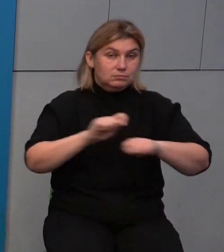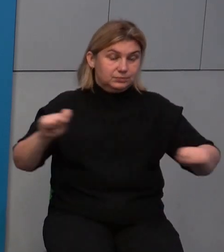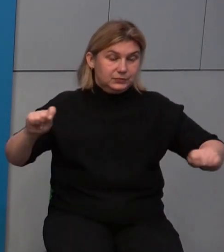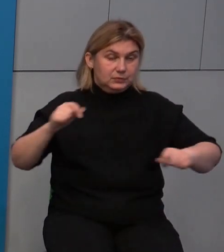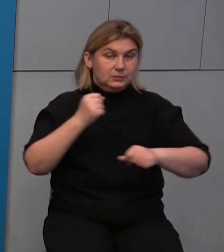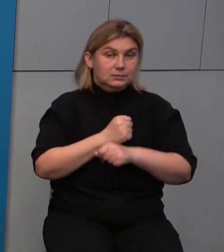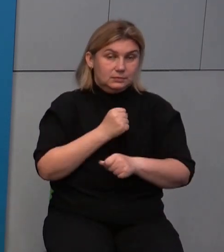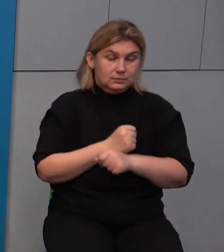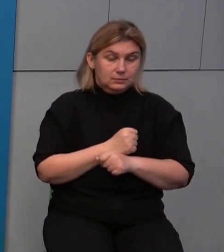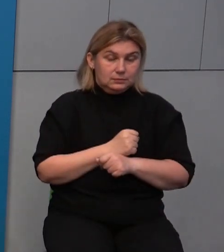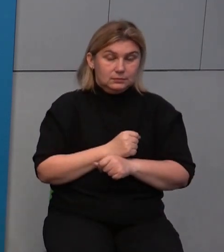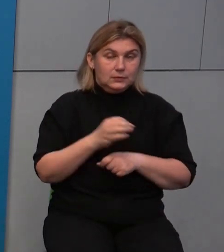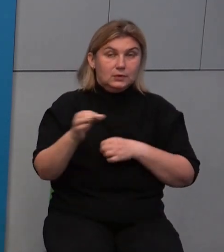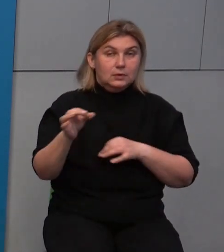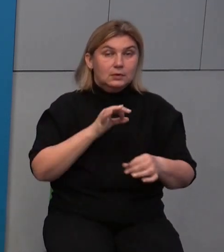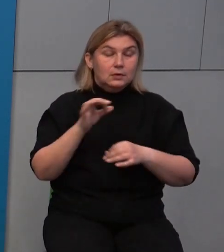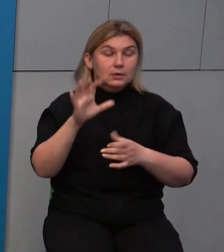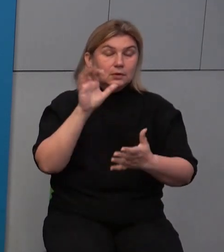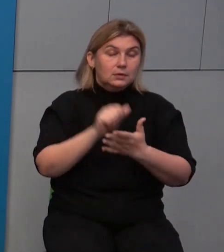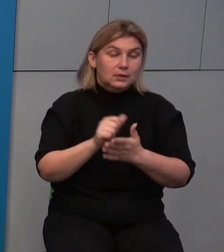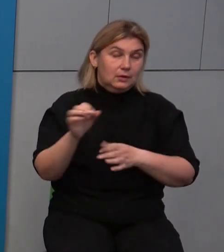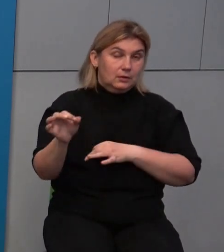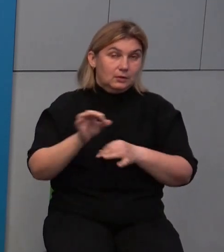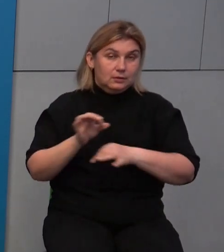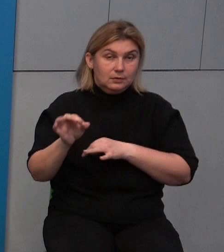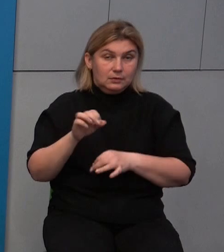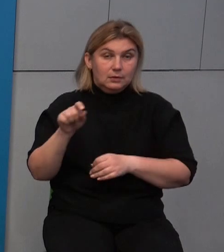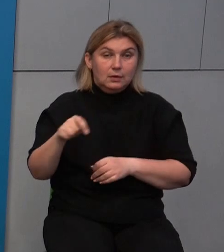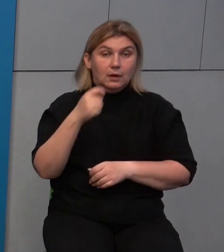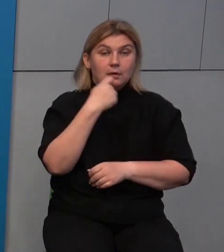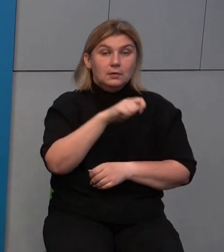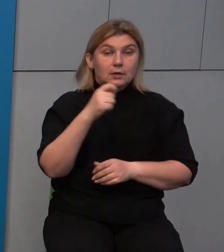i historycy zajmujący się historycznymi zbrodniami wojennymi